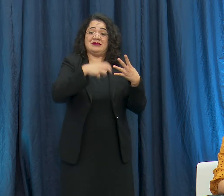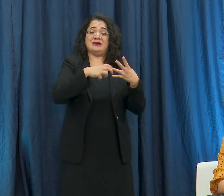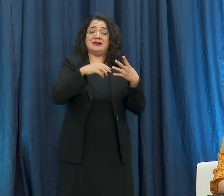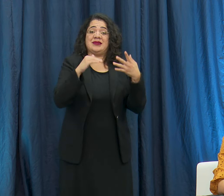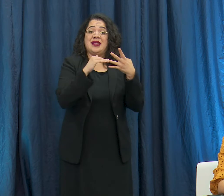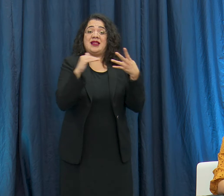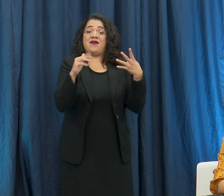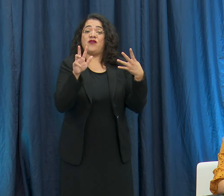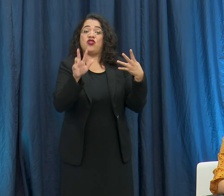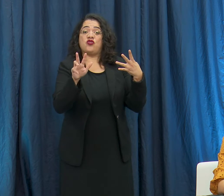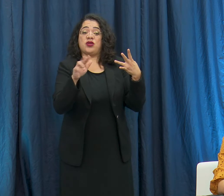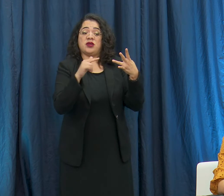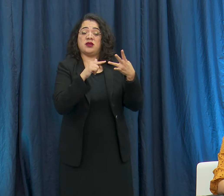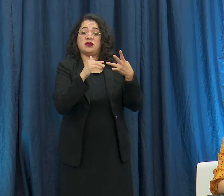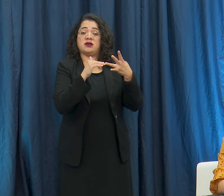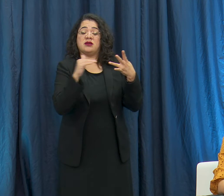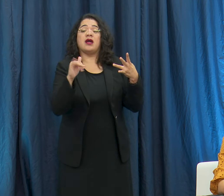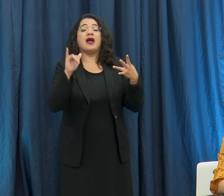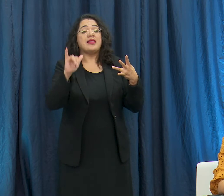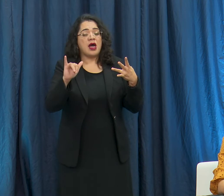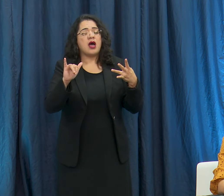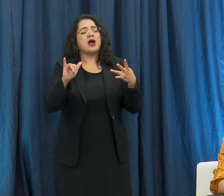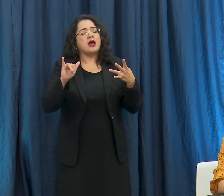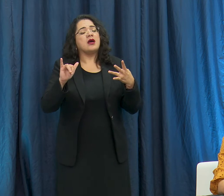servicios de sao personal como sallowness david essa